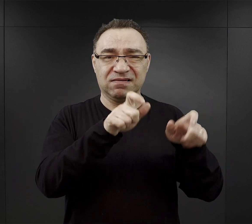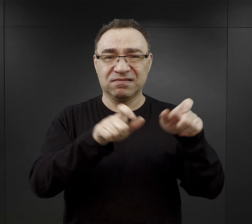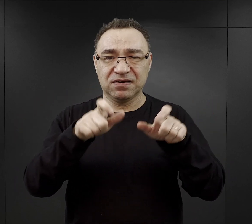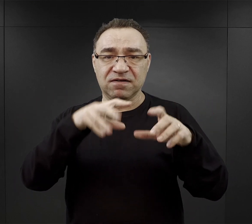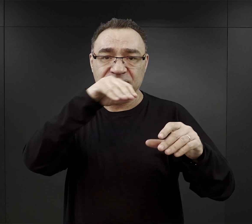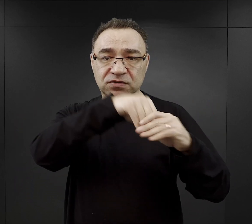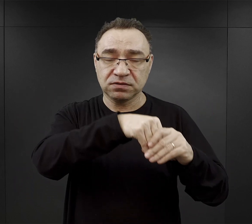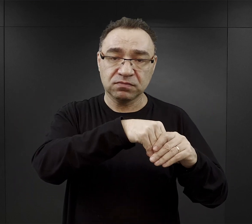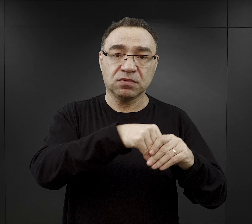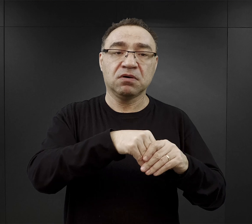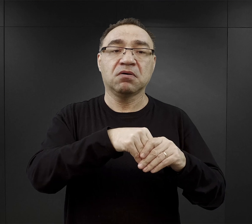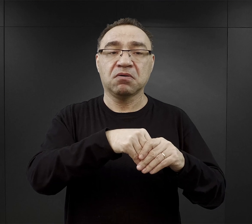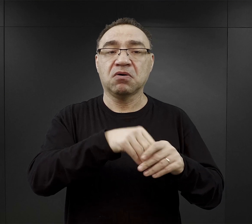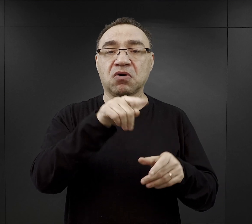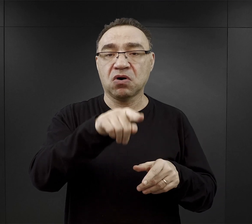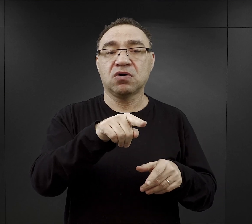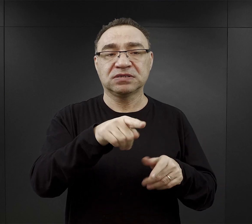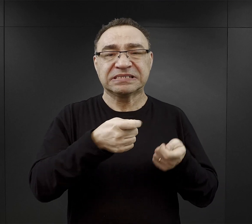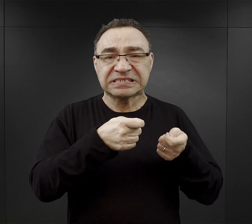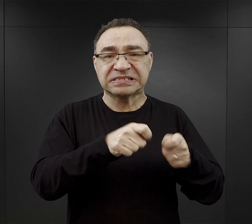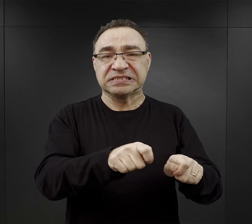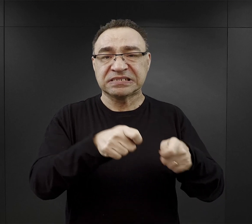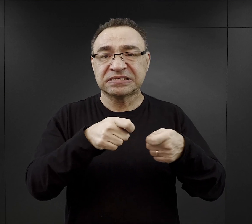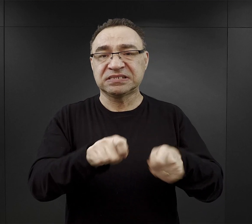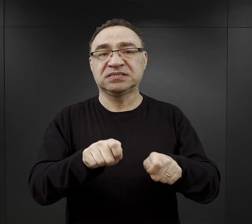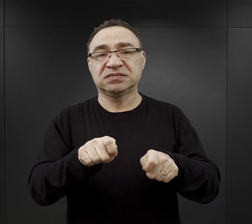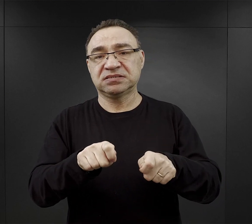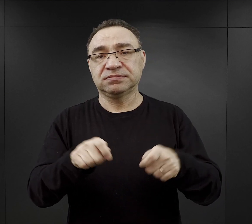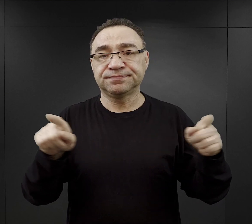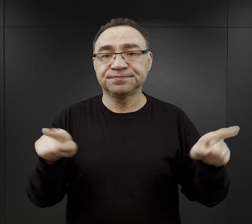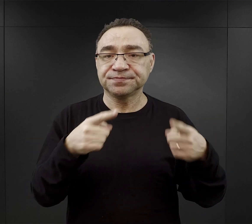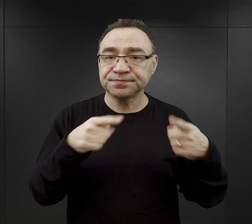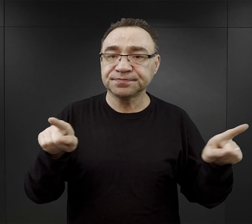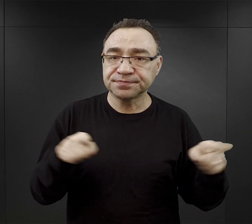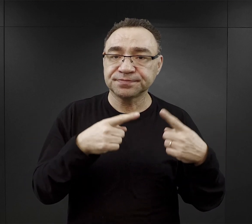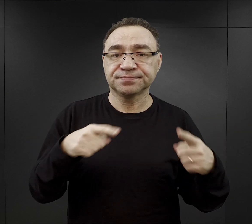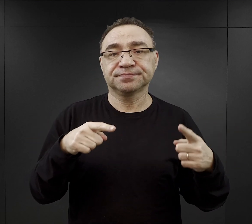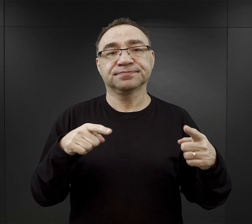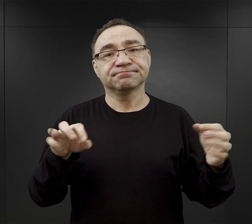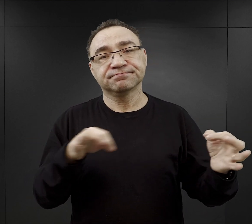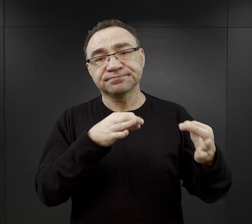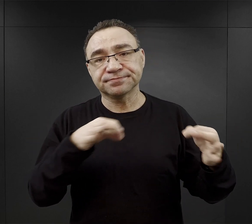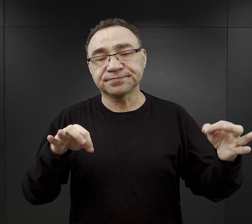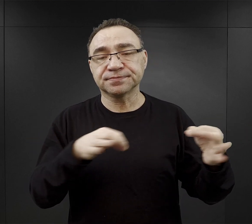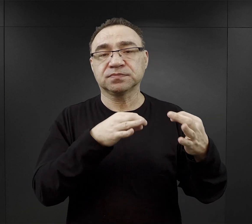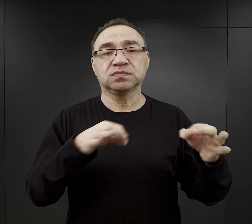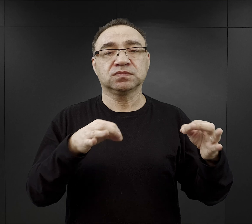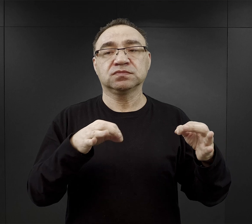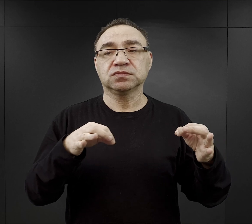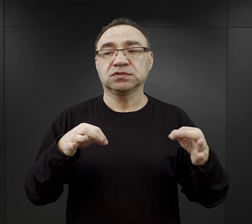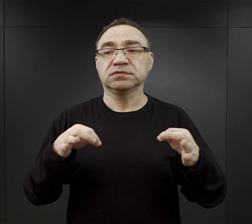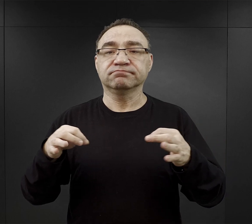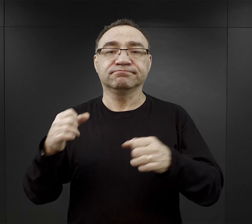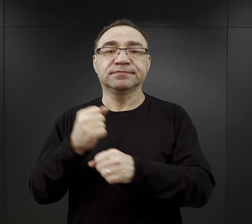Więźniowie ci często byli zmuszeni do gry, dawania koncertów dla załogi obozowej,